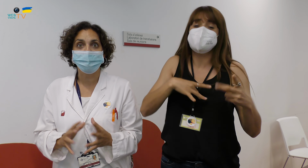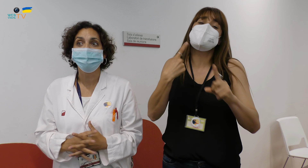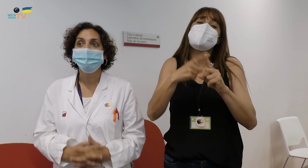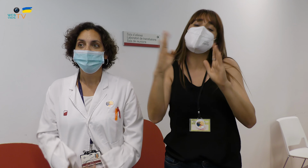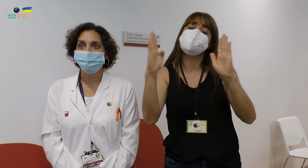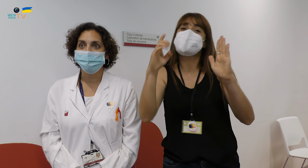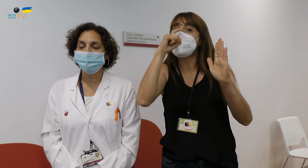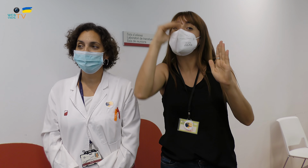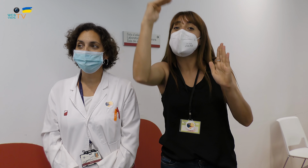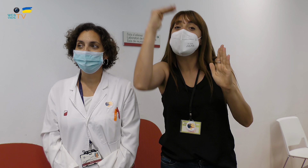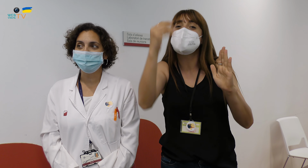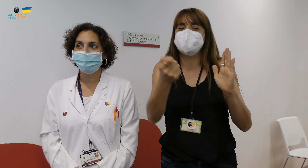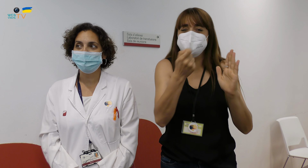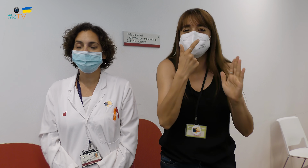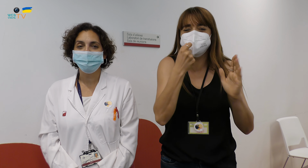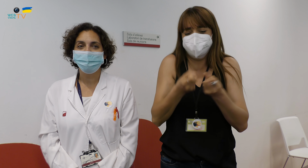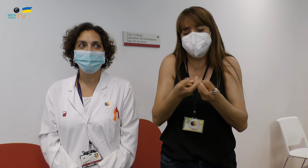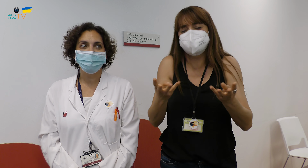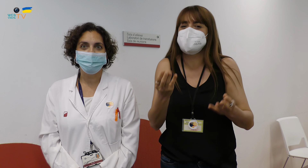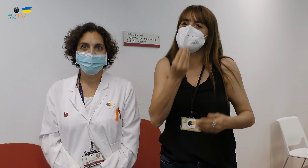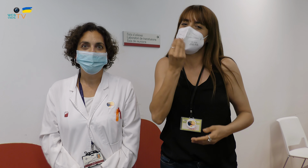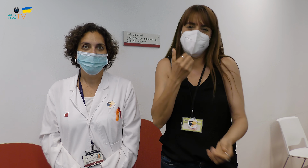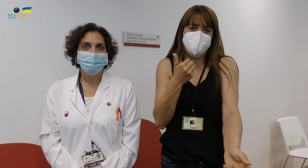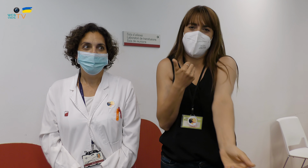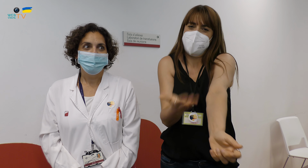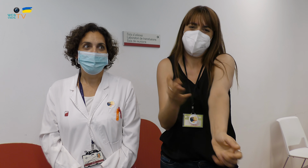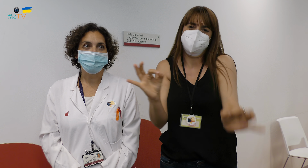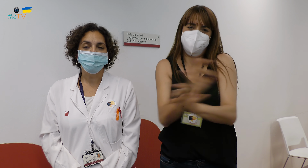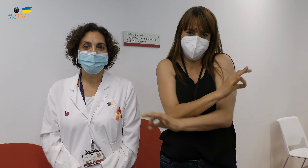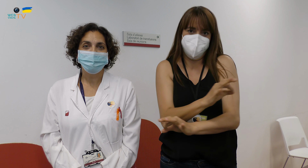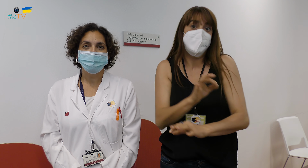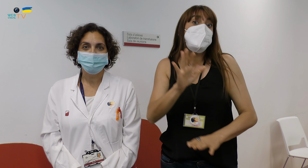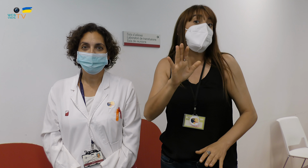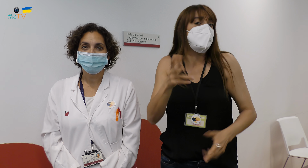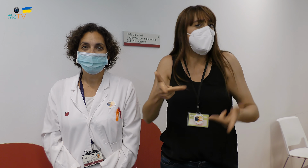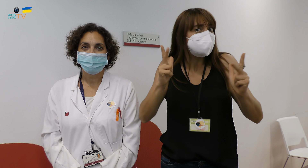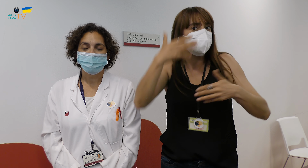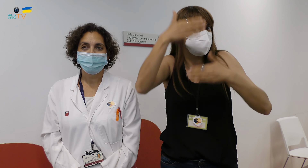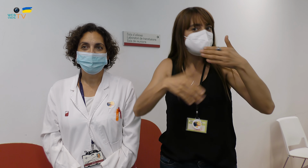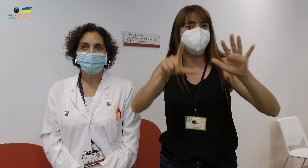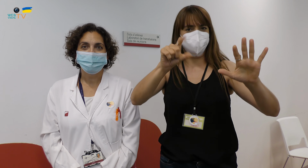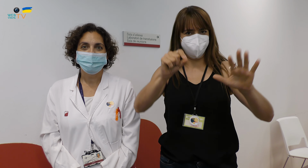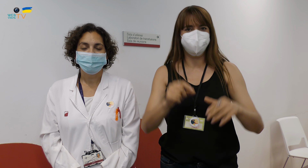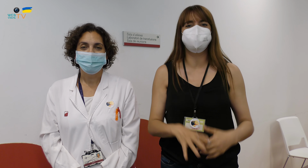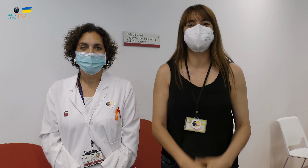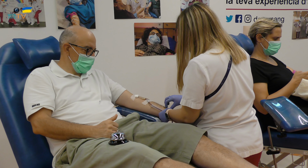en les quals pot haver alguna altra patologia que ho contraindiqui.